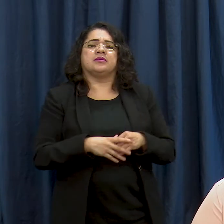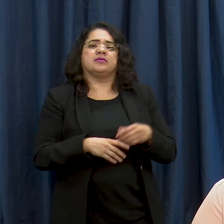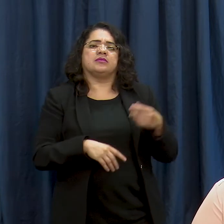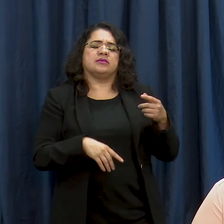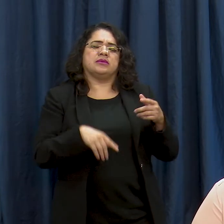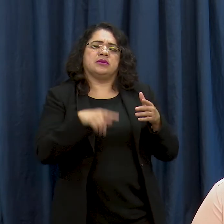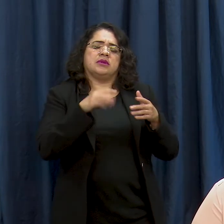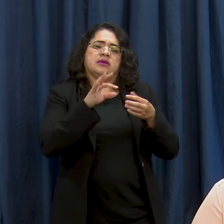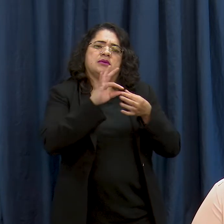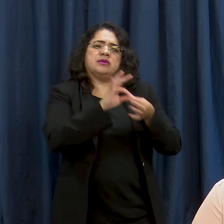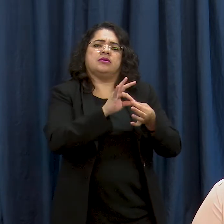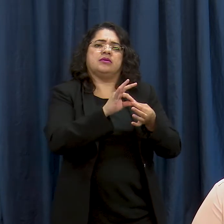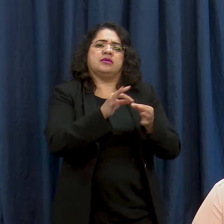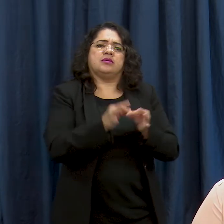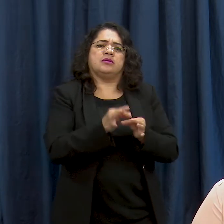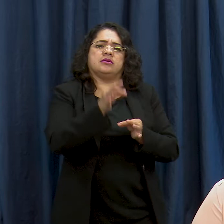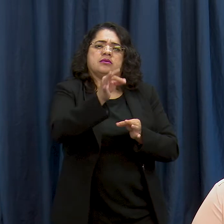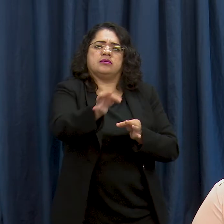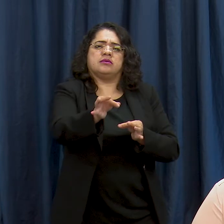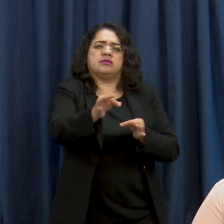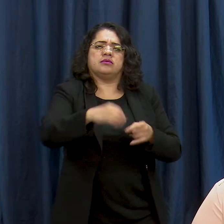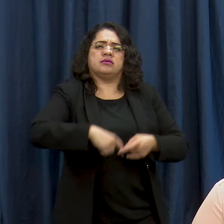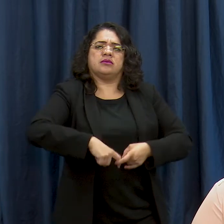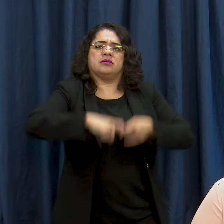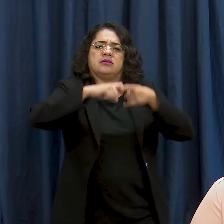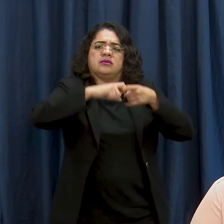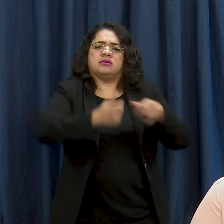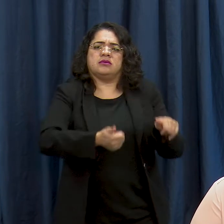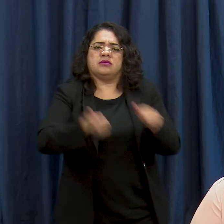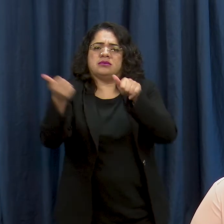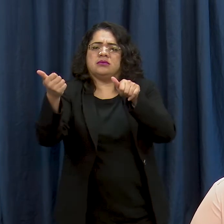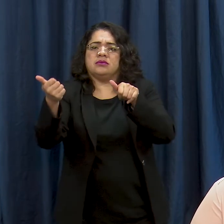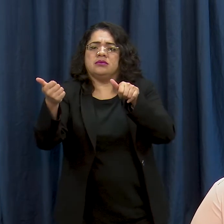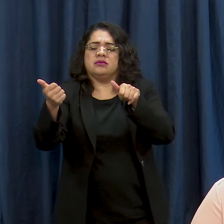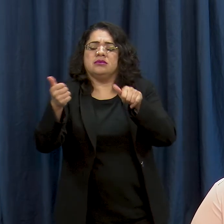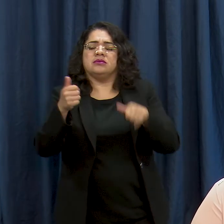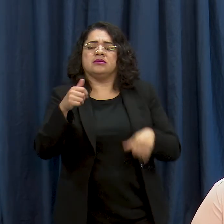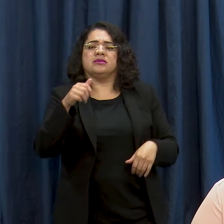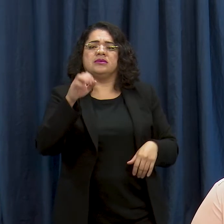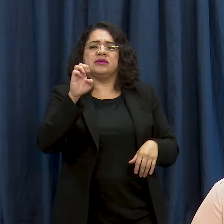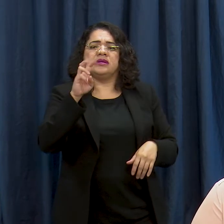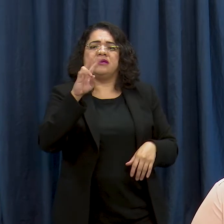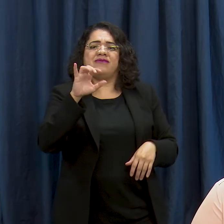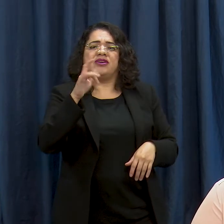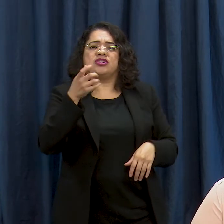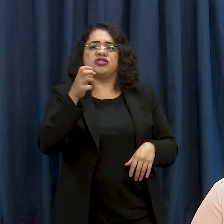extender la moratoria de dez a logo de Aubrey tostada al treinta y uno de mayo